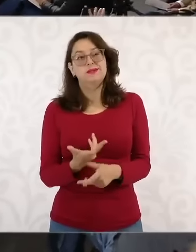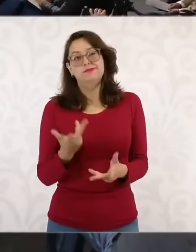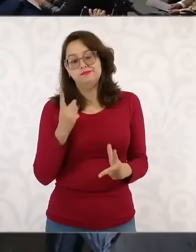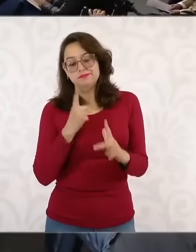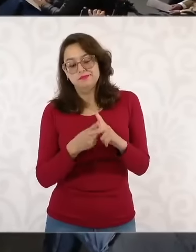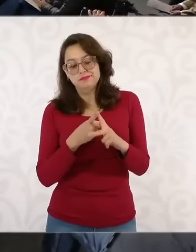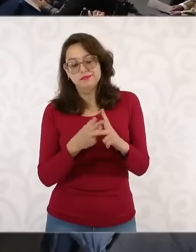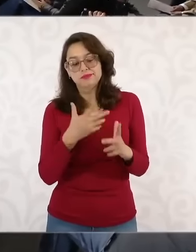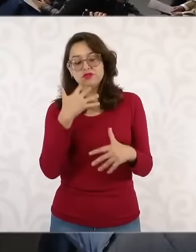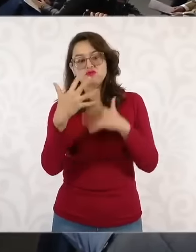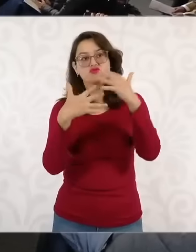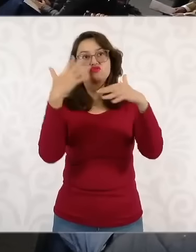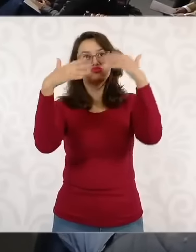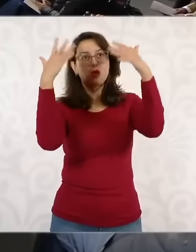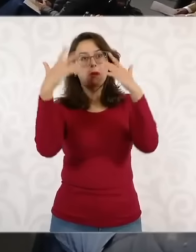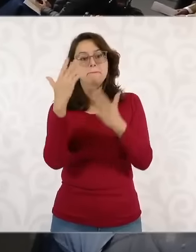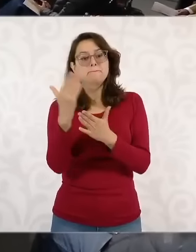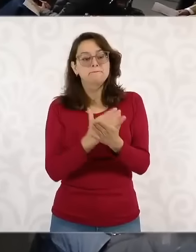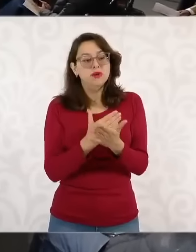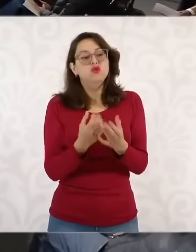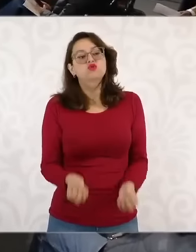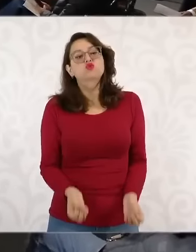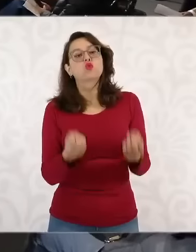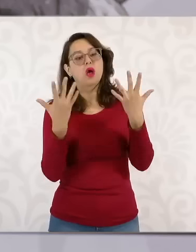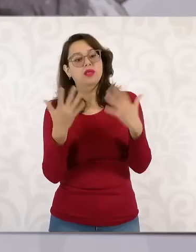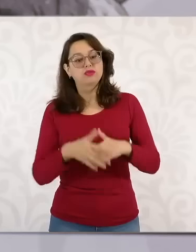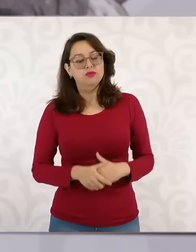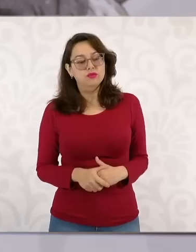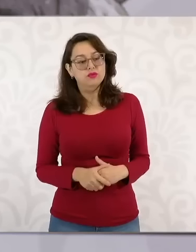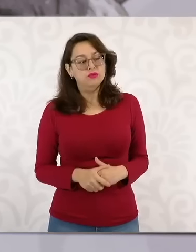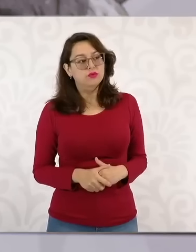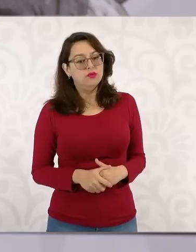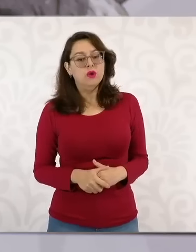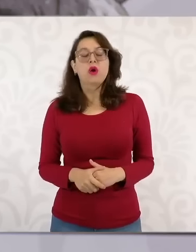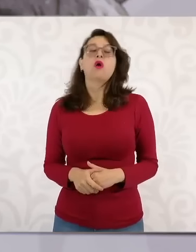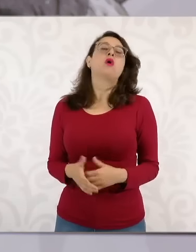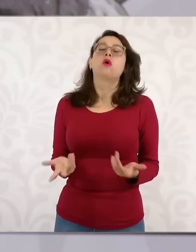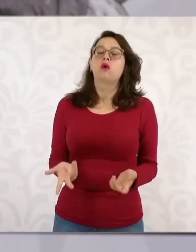disminuir con estos proyectos o cómo Bueno, el objetivo es eh poder cumplir con la con